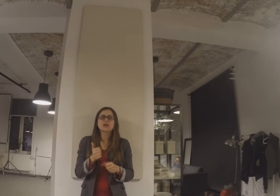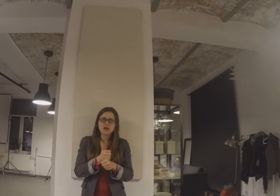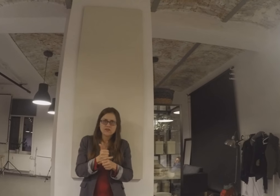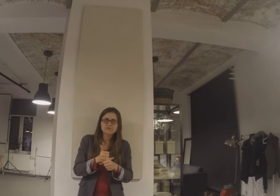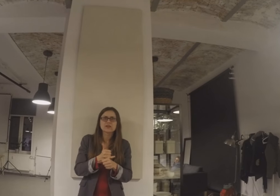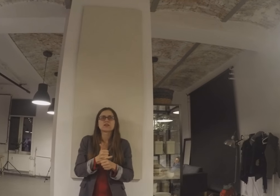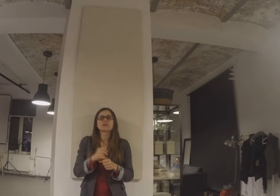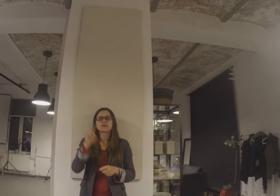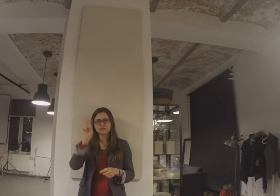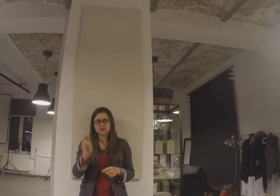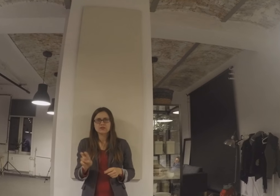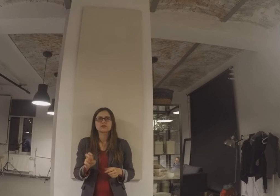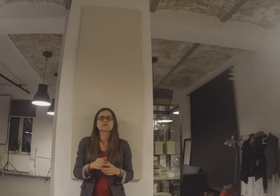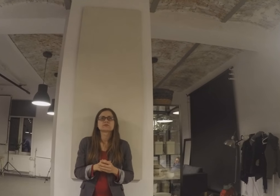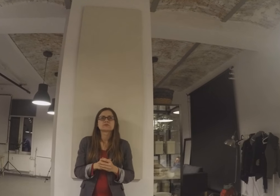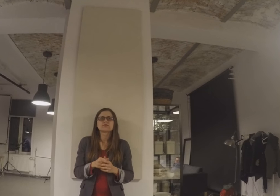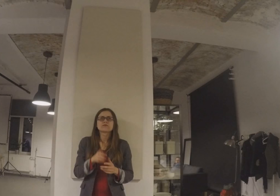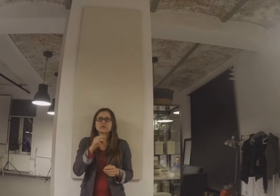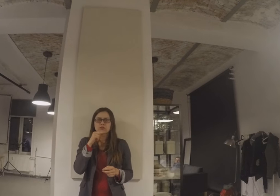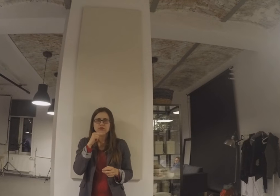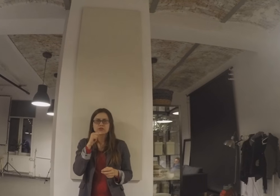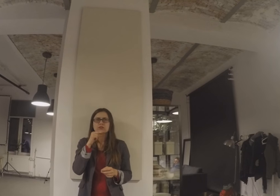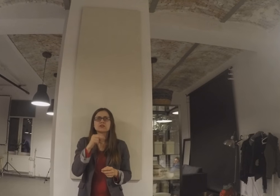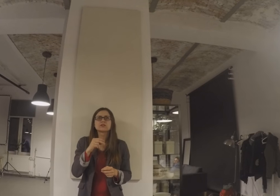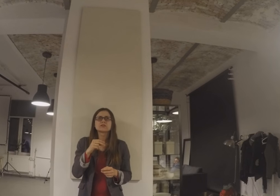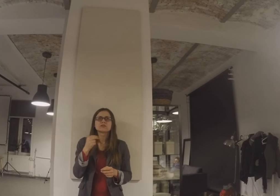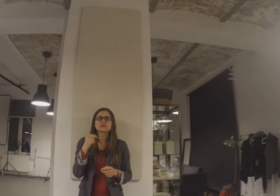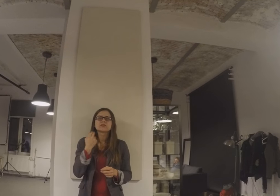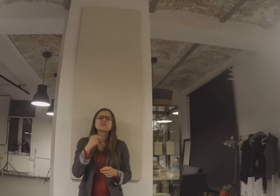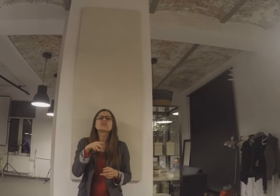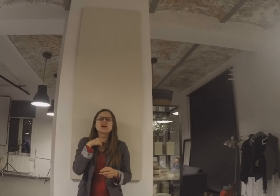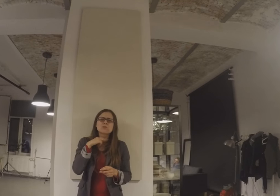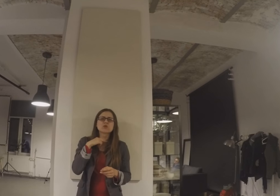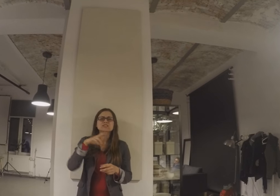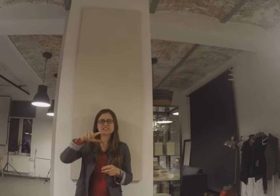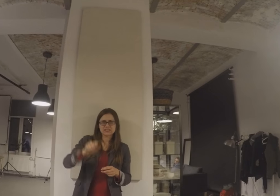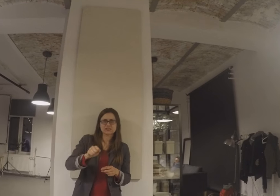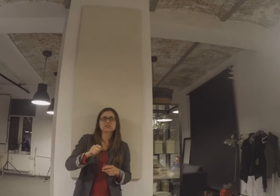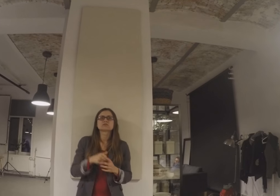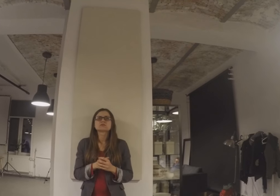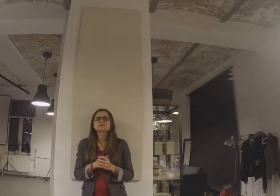Kaffee Tee Wasser Limonade